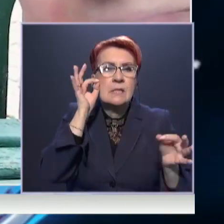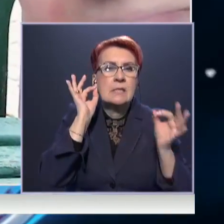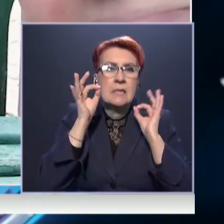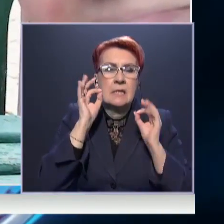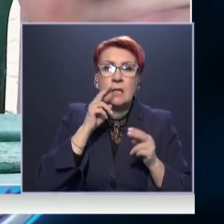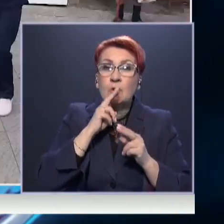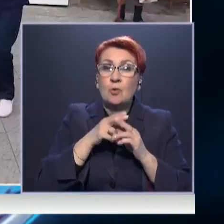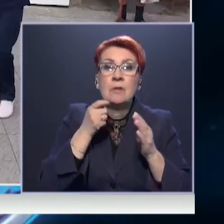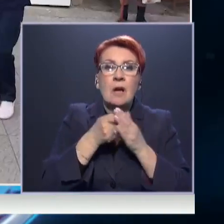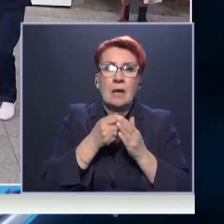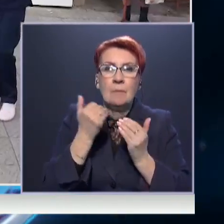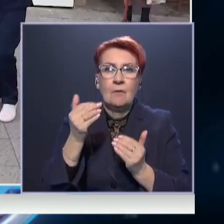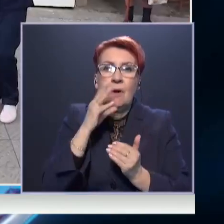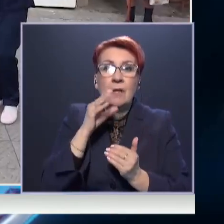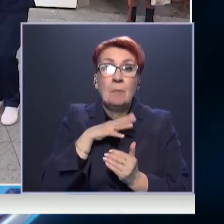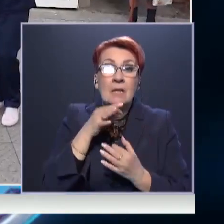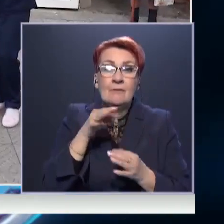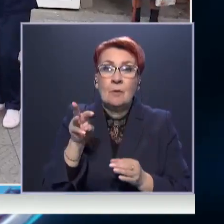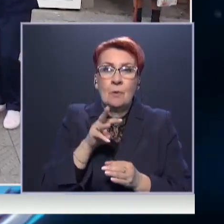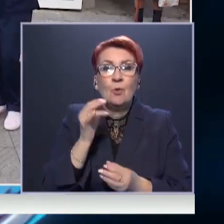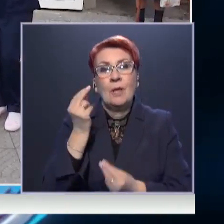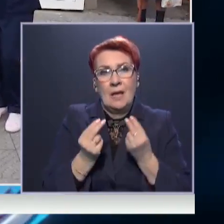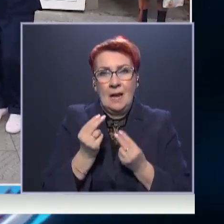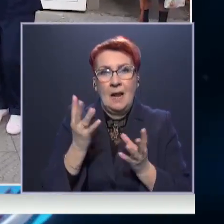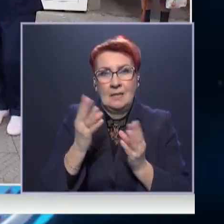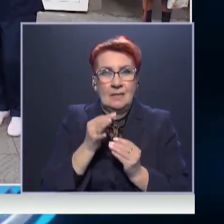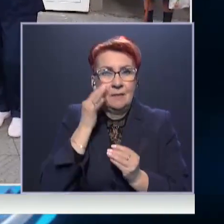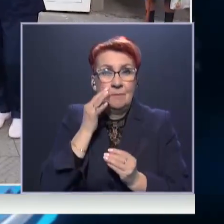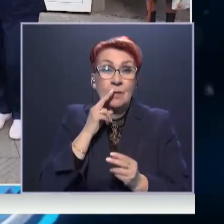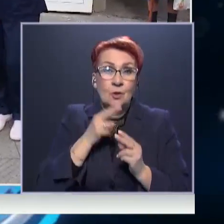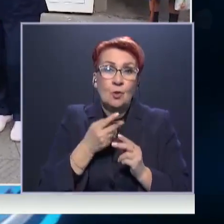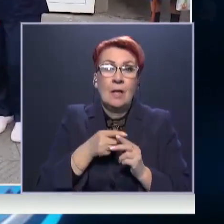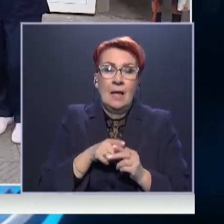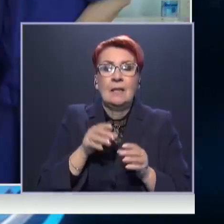сестры кормили его когда была свободная минутка играли с ним сестры это наши православное Добровольцы